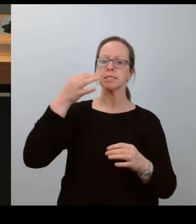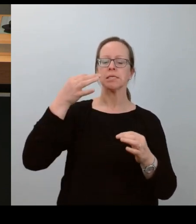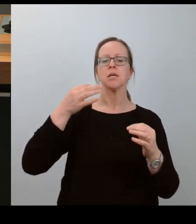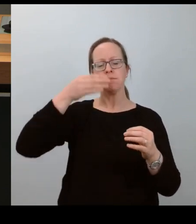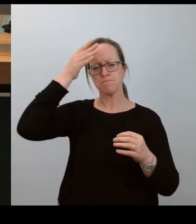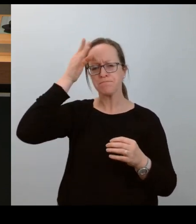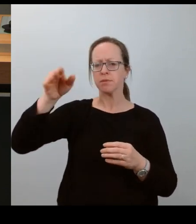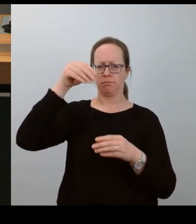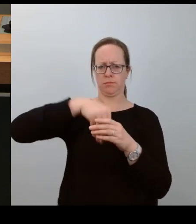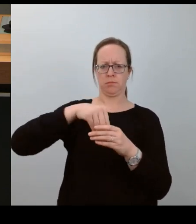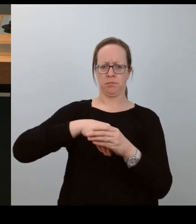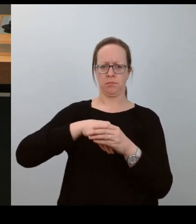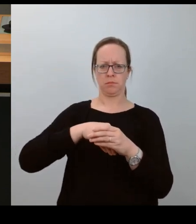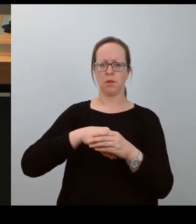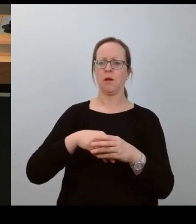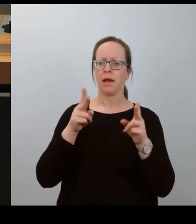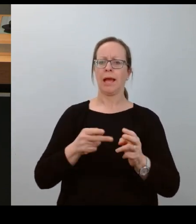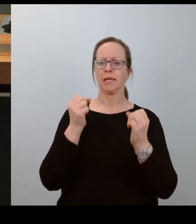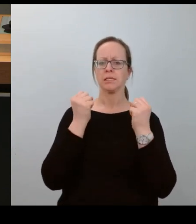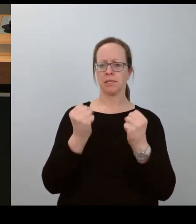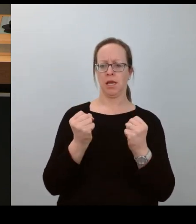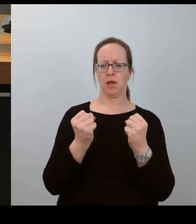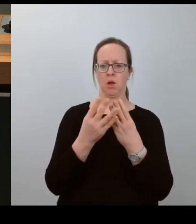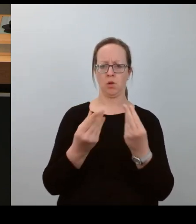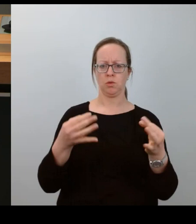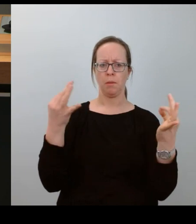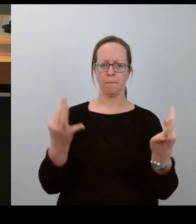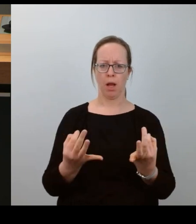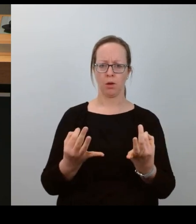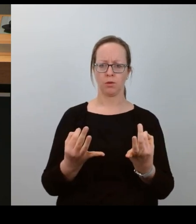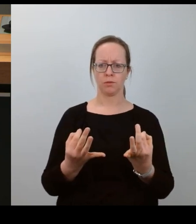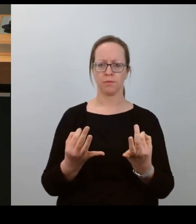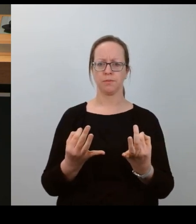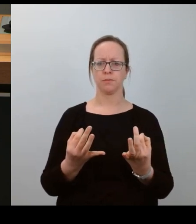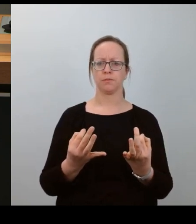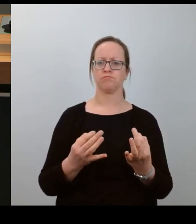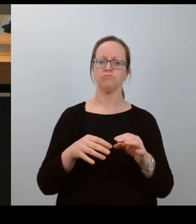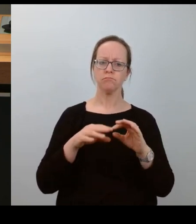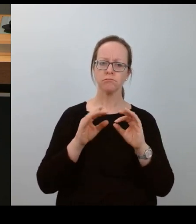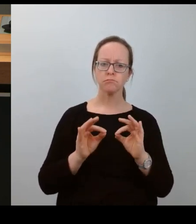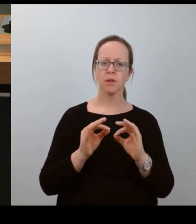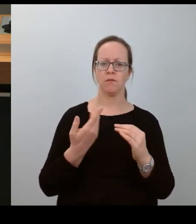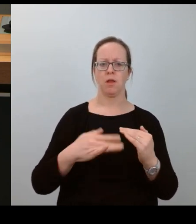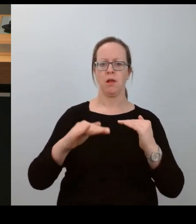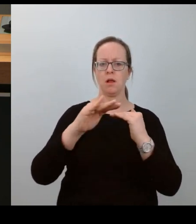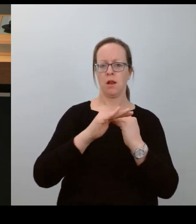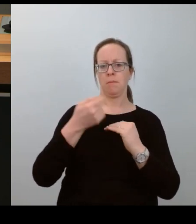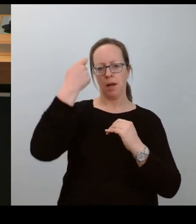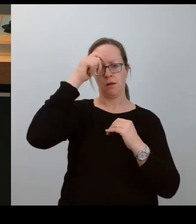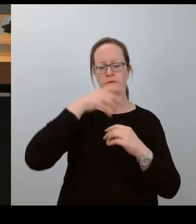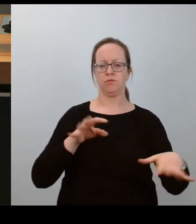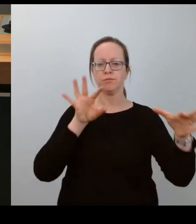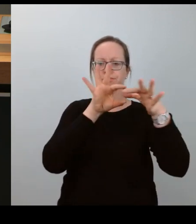alle übrigen Instrumente nutzen neben der Verbindlichkeit eines Gesetzes, nämlich die Mittel des Flächennutzungsplans, den man